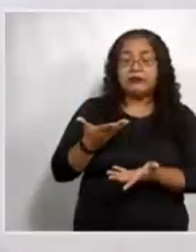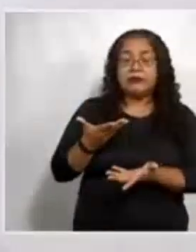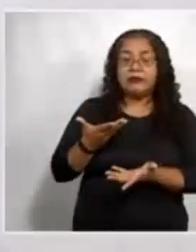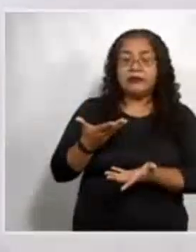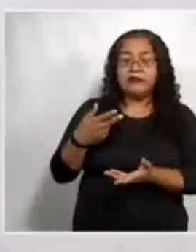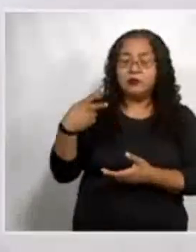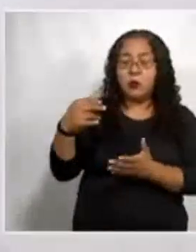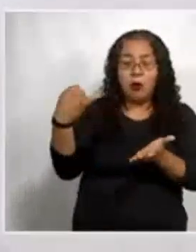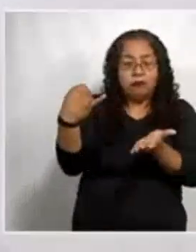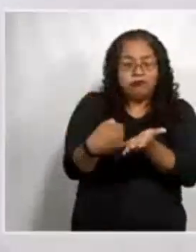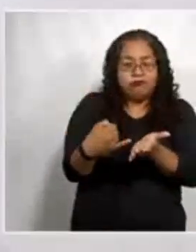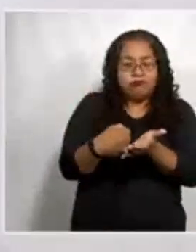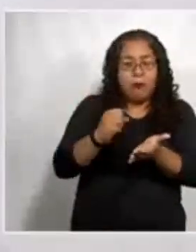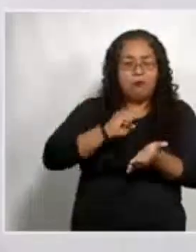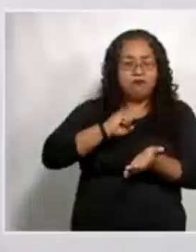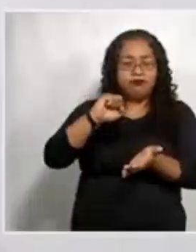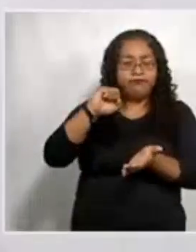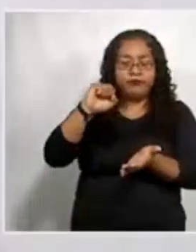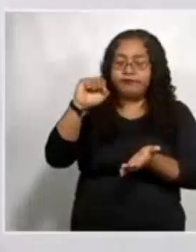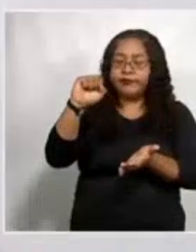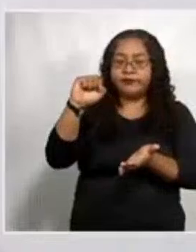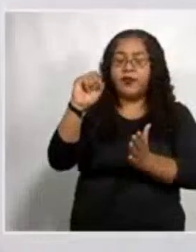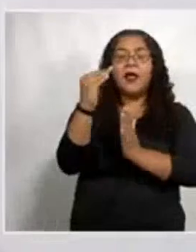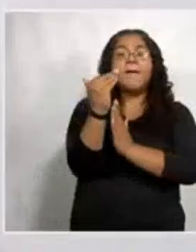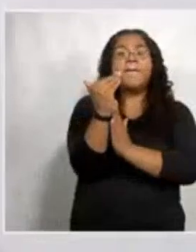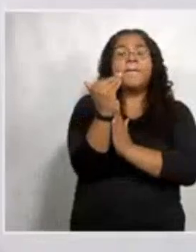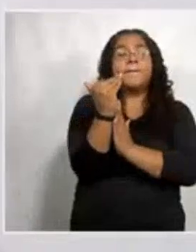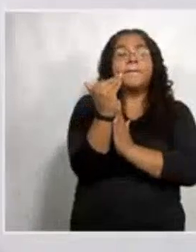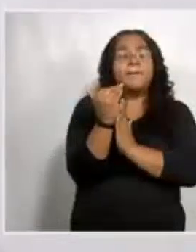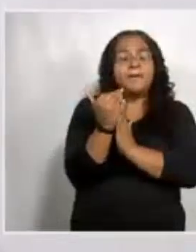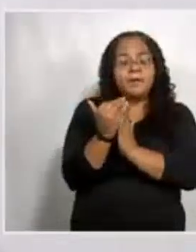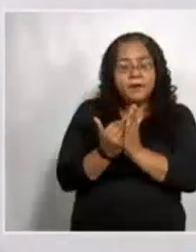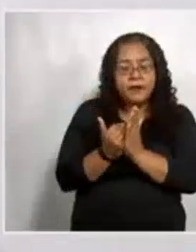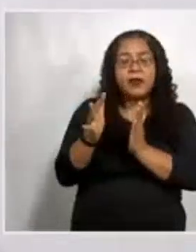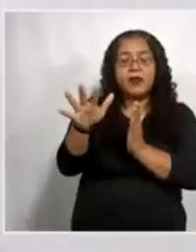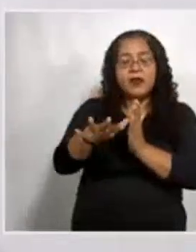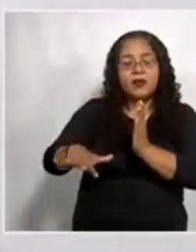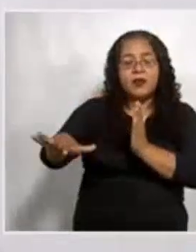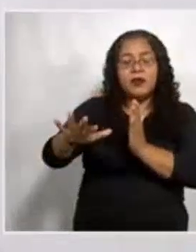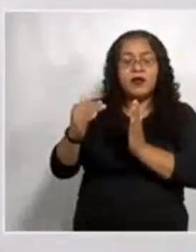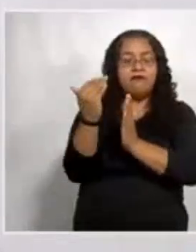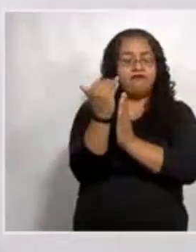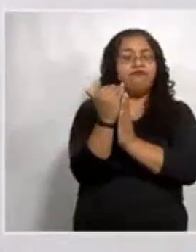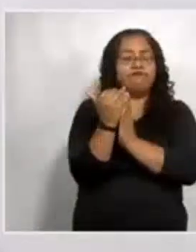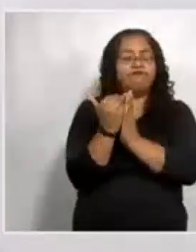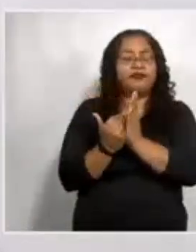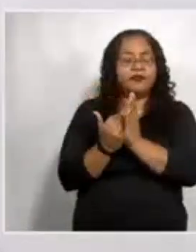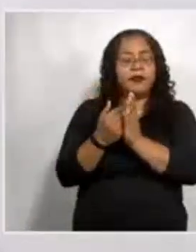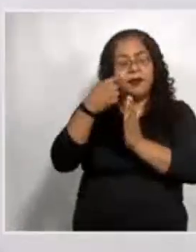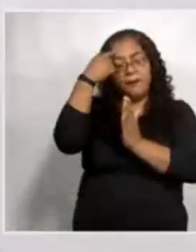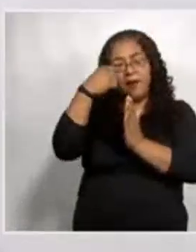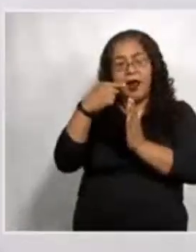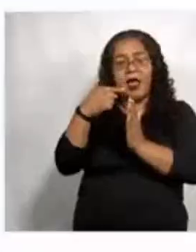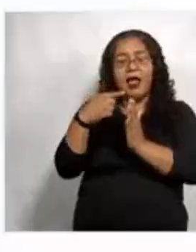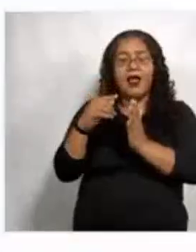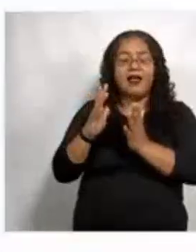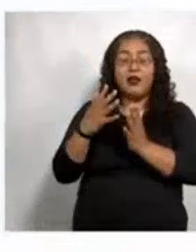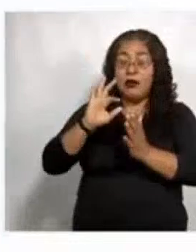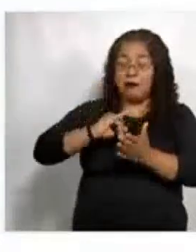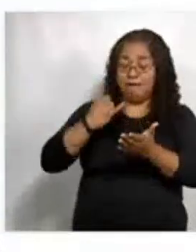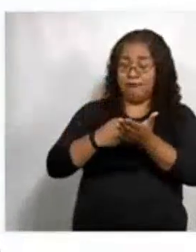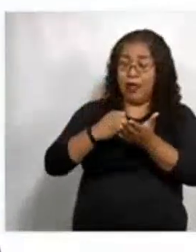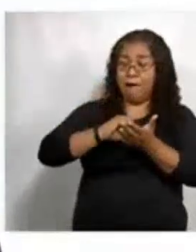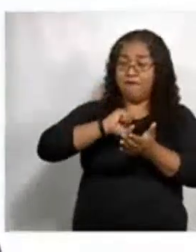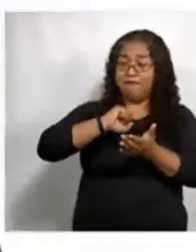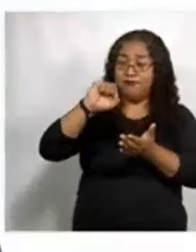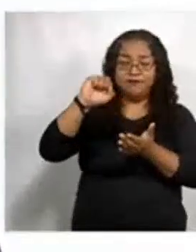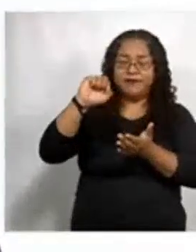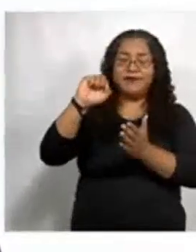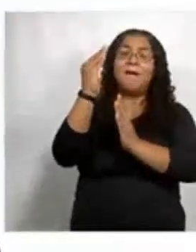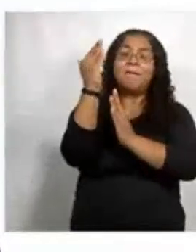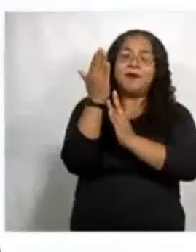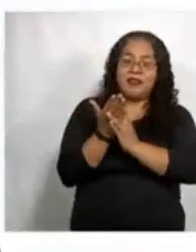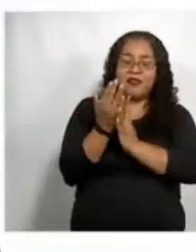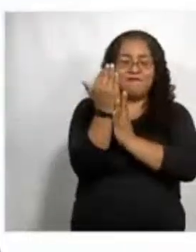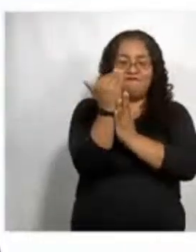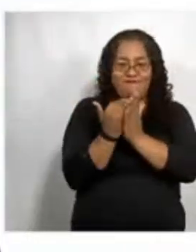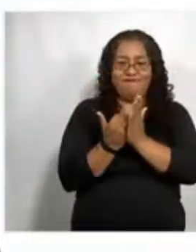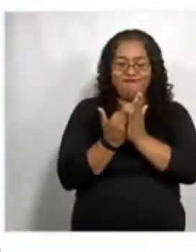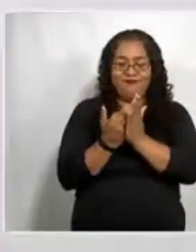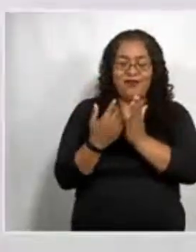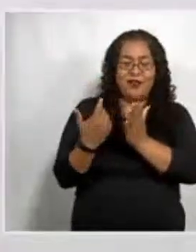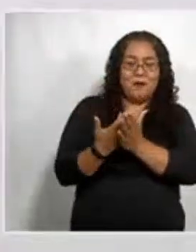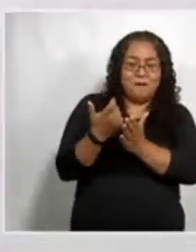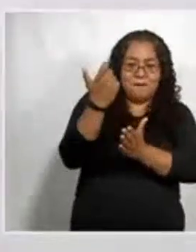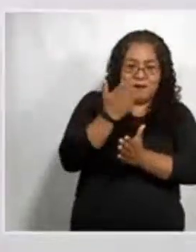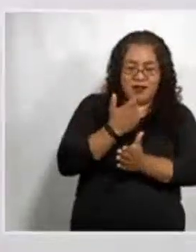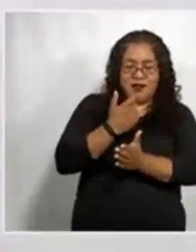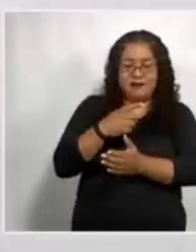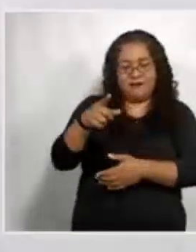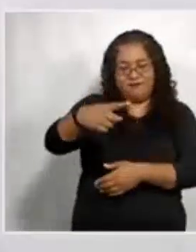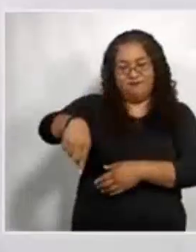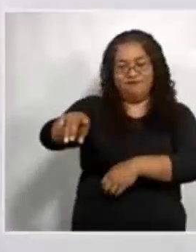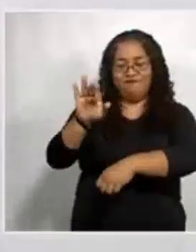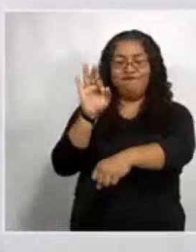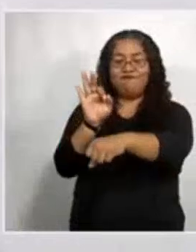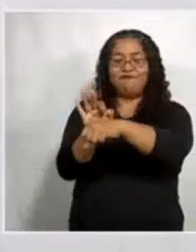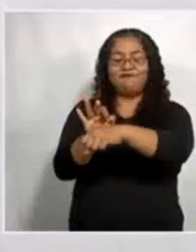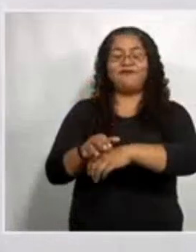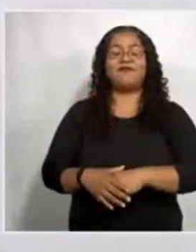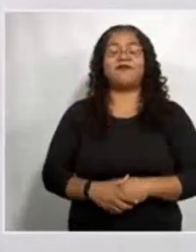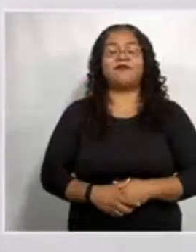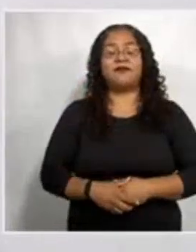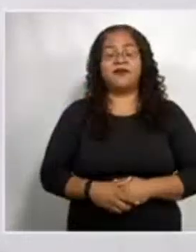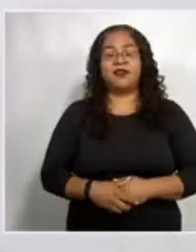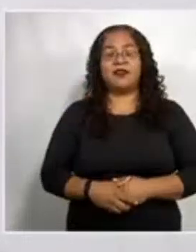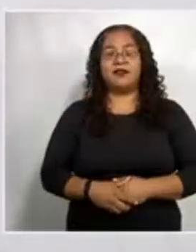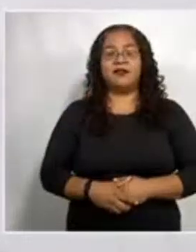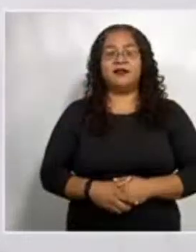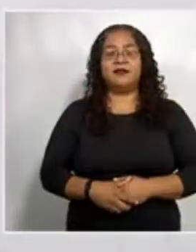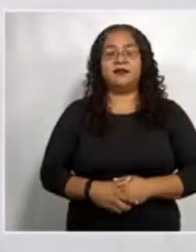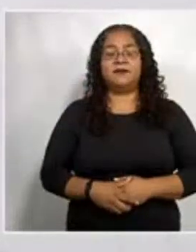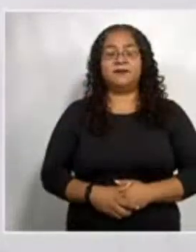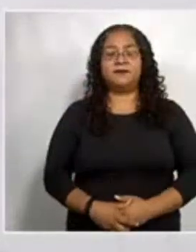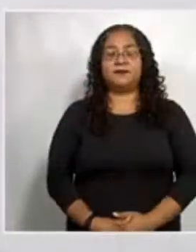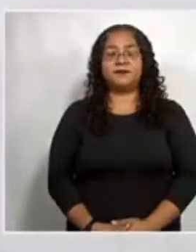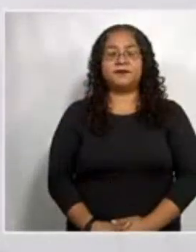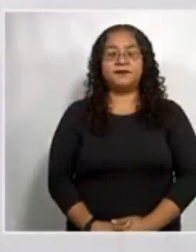intereses. prácticamente a la gran mayoría se le ha reducido a mucho más de la mitad sus créditos,